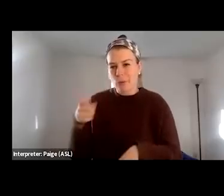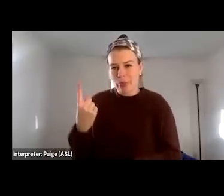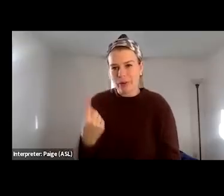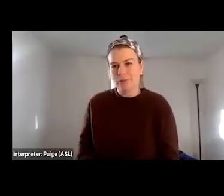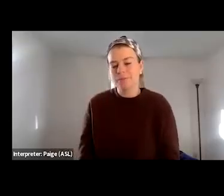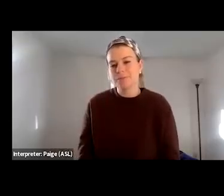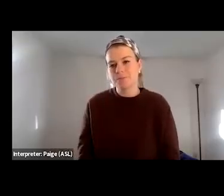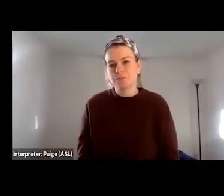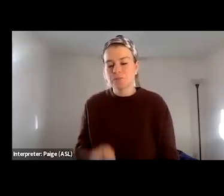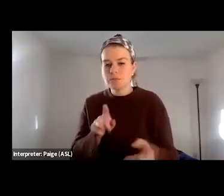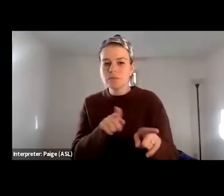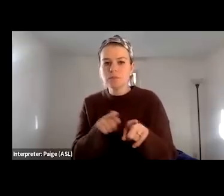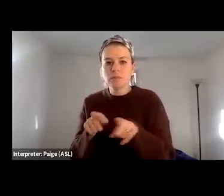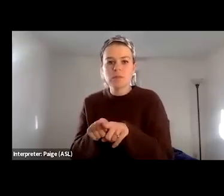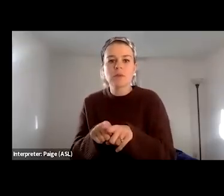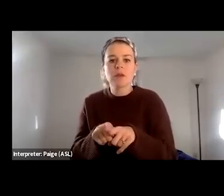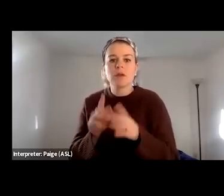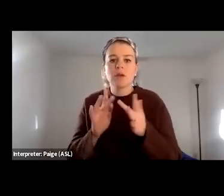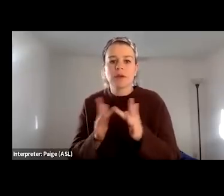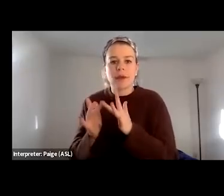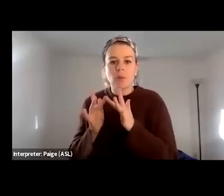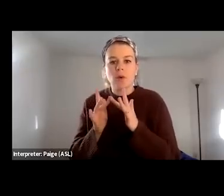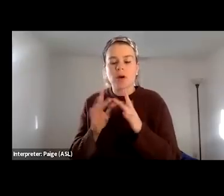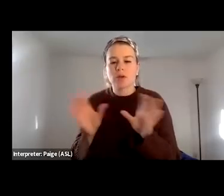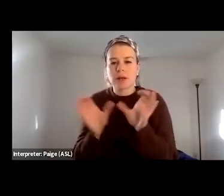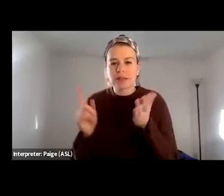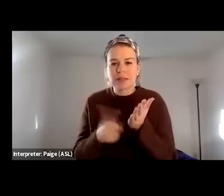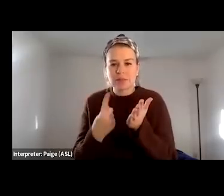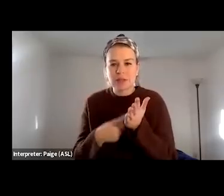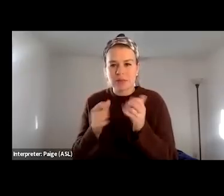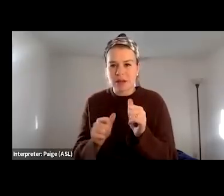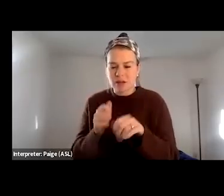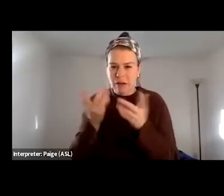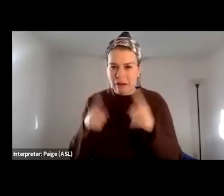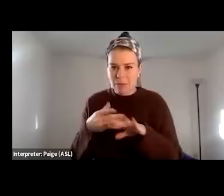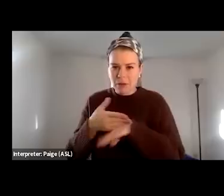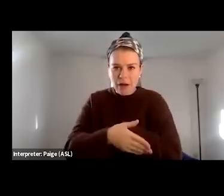Una crisis de red a veces puede ocurrir después de un primer episodio importante de salud mental